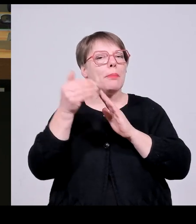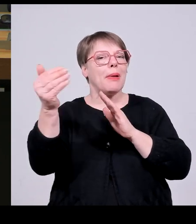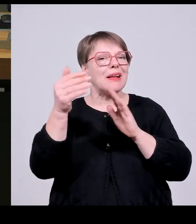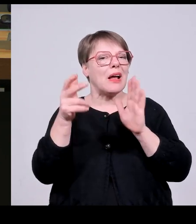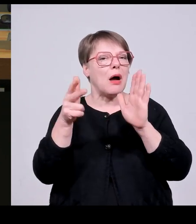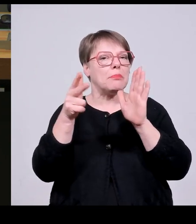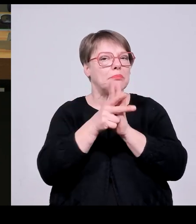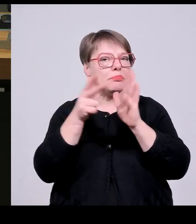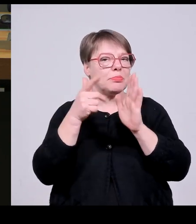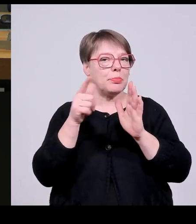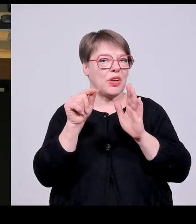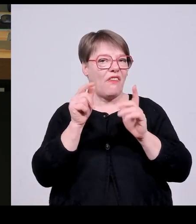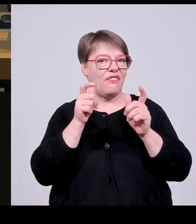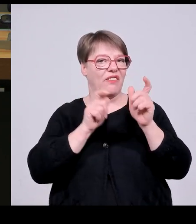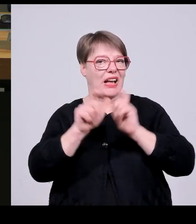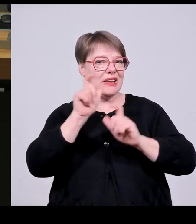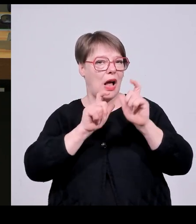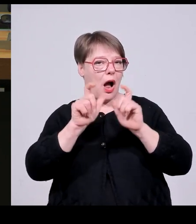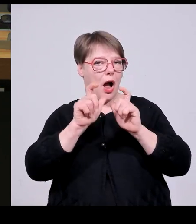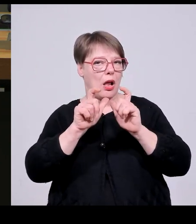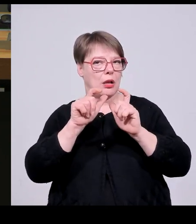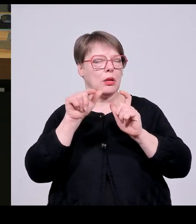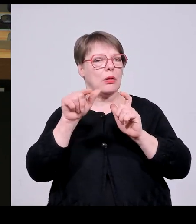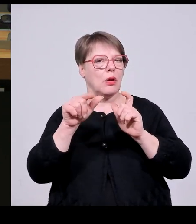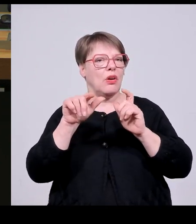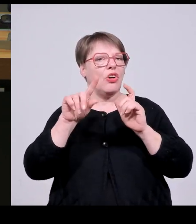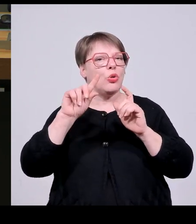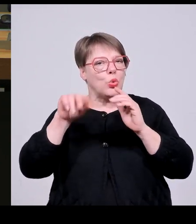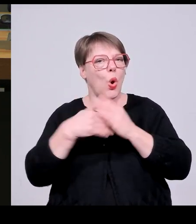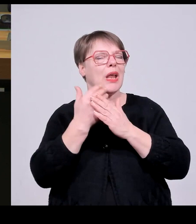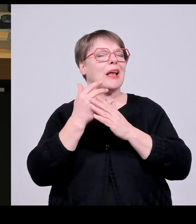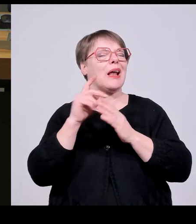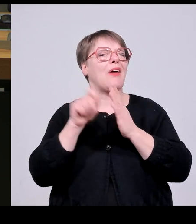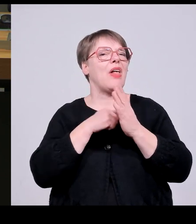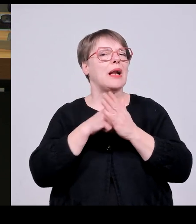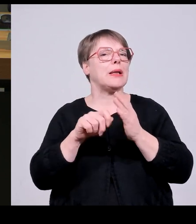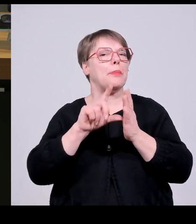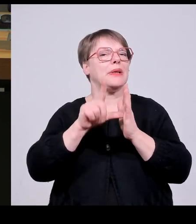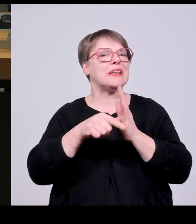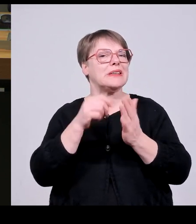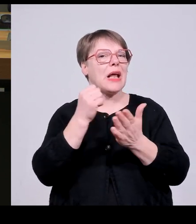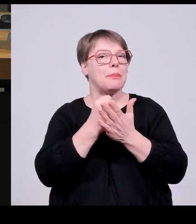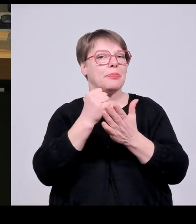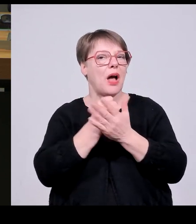muss jenseits von Koalition und Opposition muss, auch über Parteigrenzen hinaus, im Einverständnis und in großer